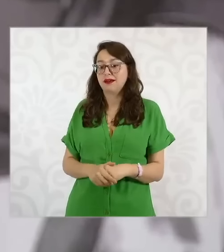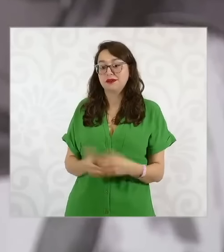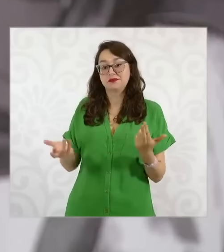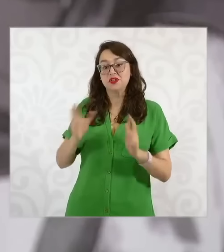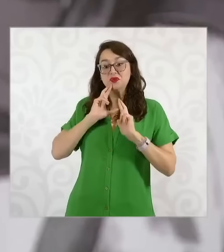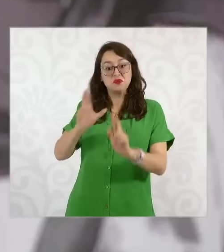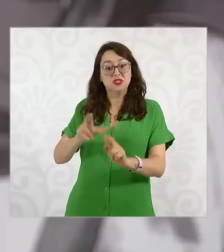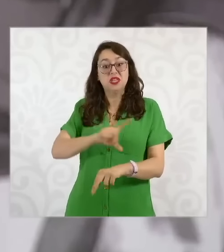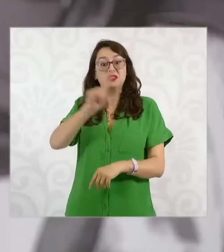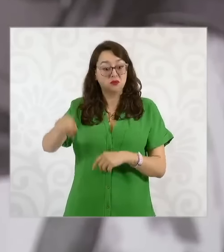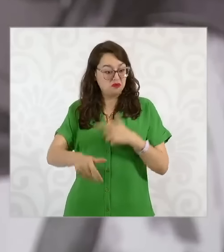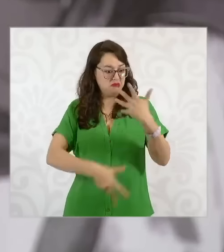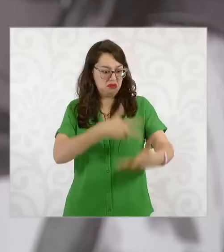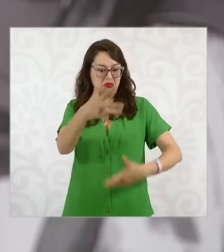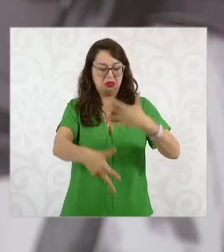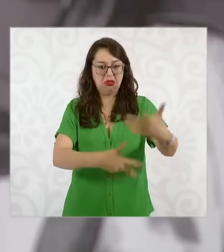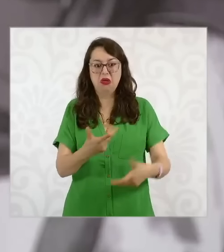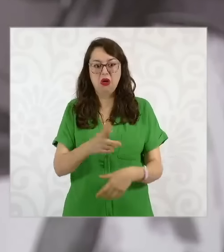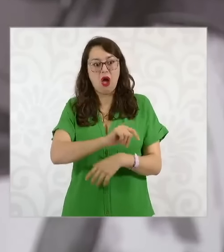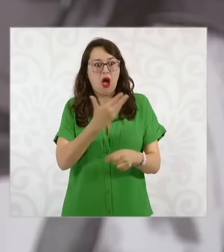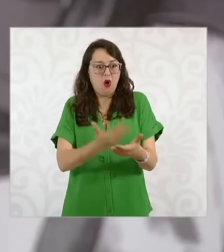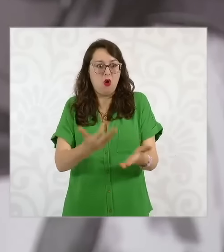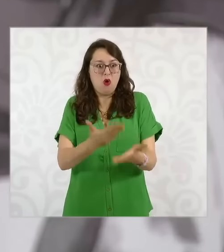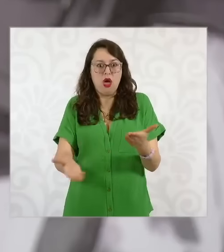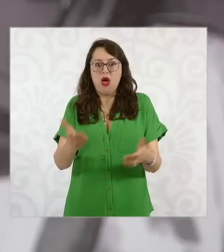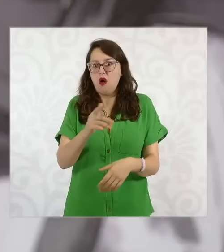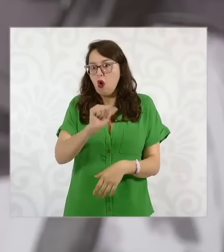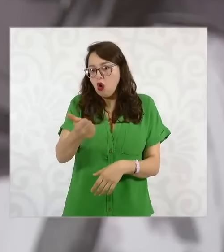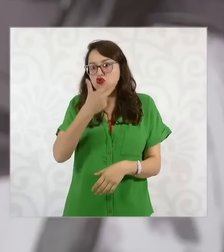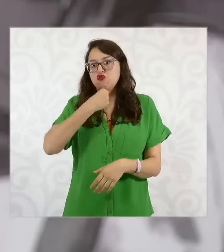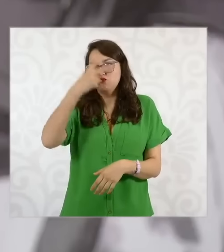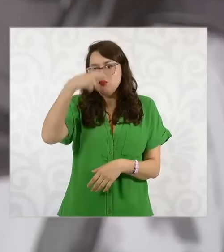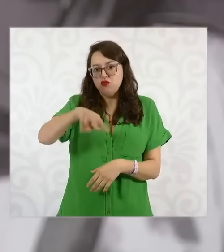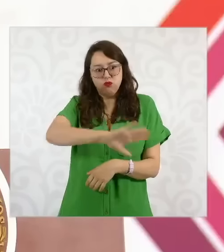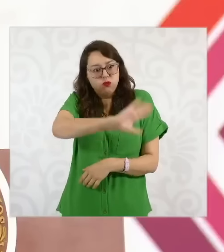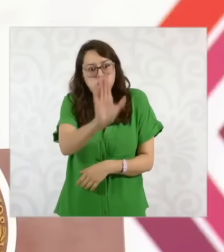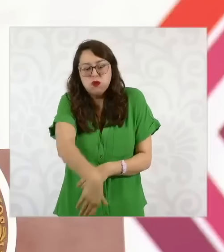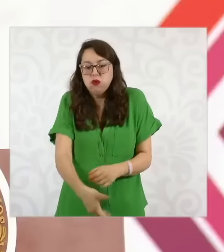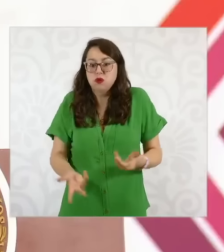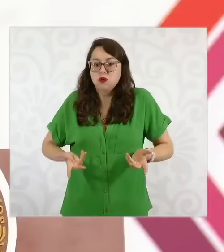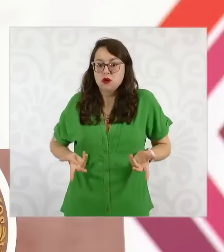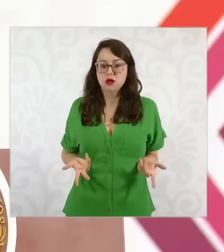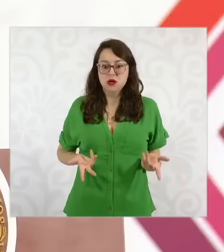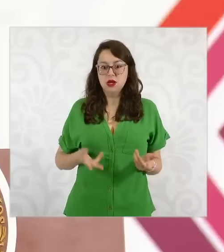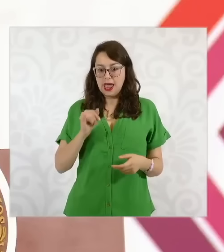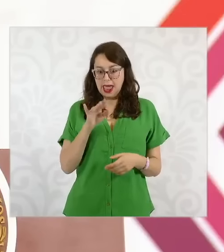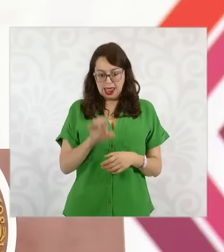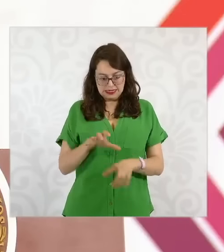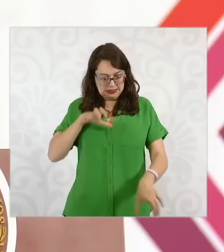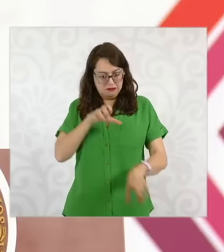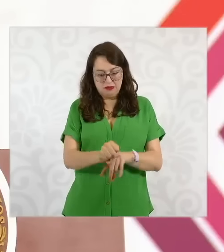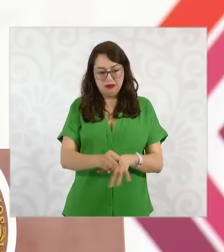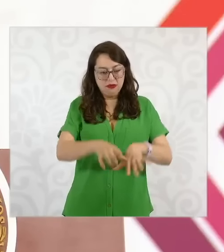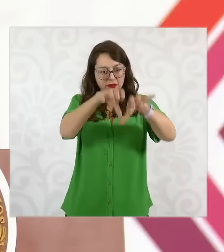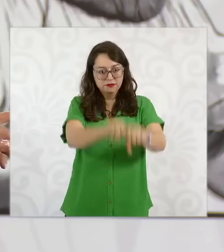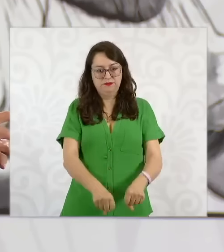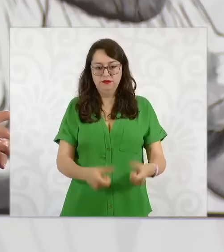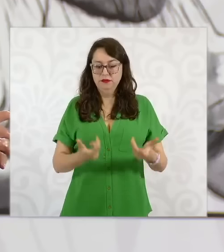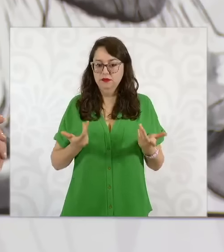lamentable muerte de un connacional en Estados Unidos por eh asuntos de detención cuando su única